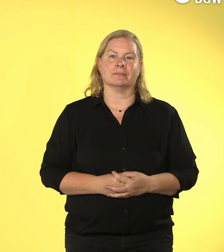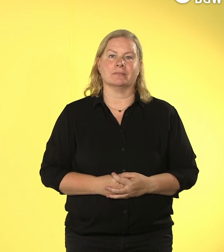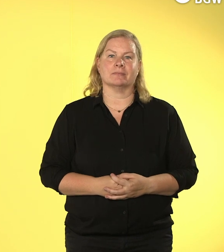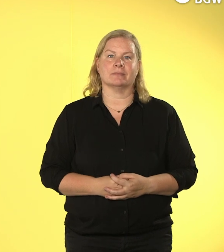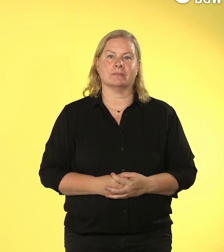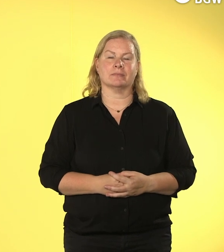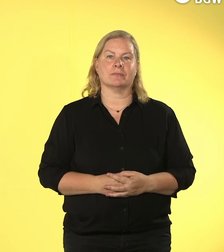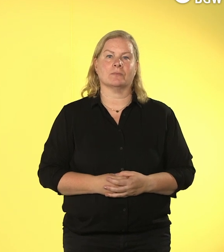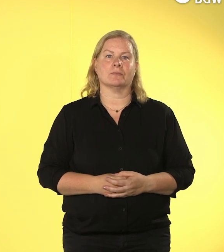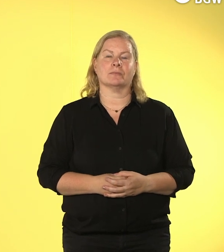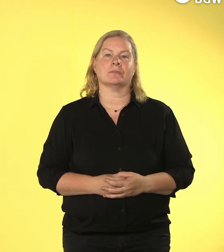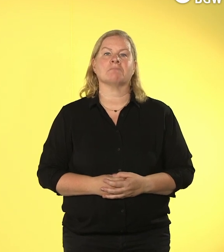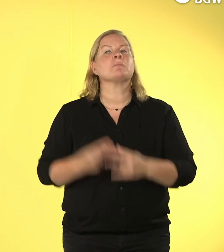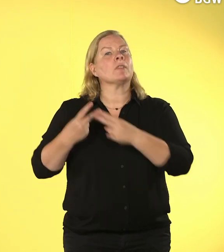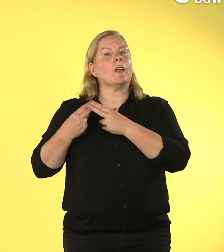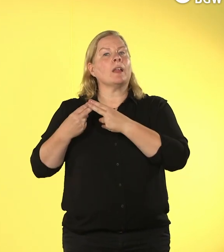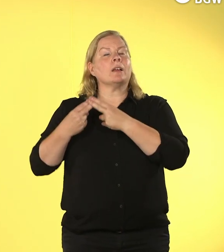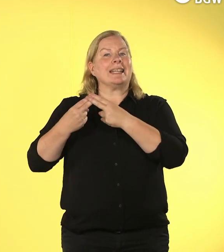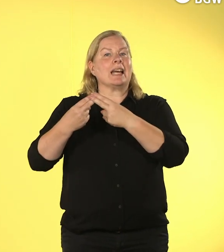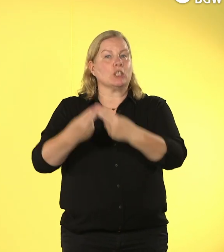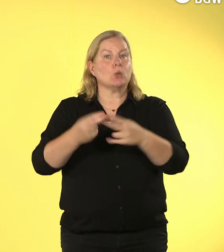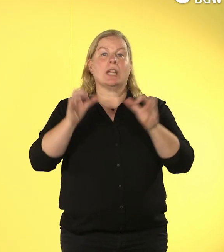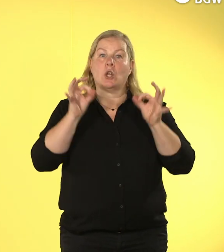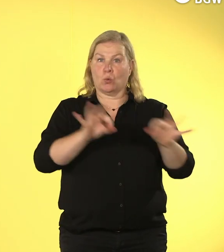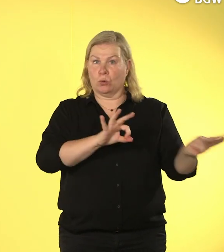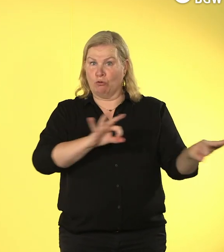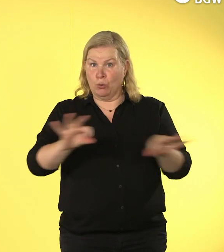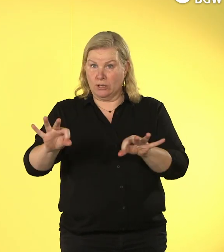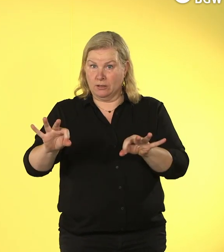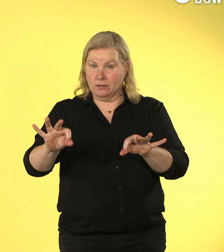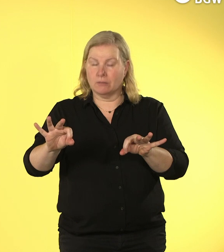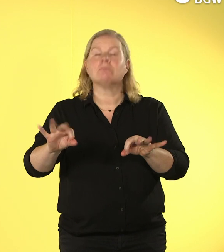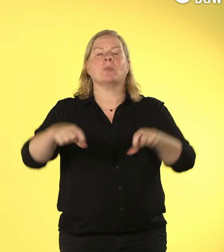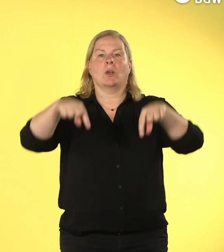"Generationen gut führen", so ist das Thema des heutigen Workshops.